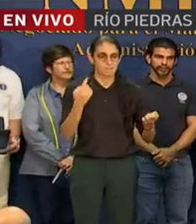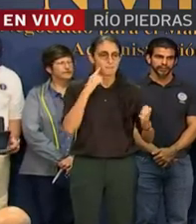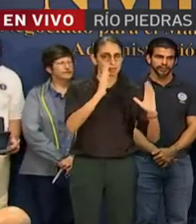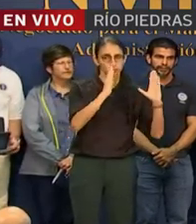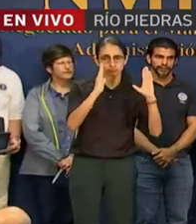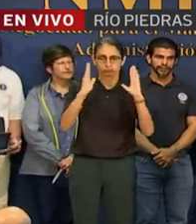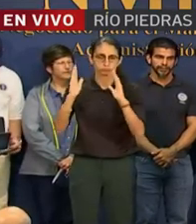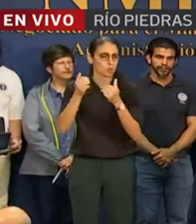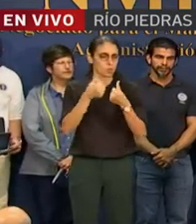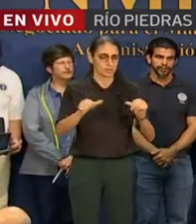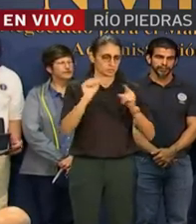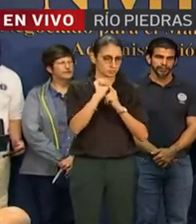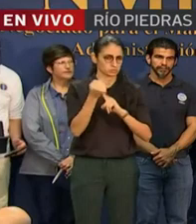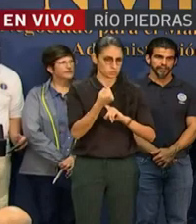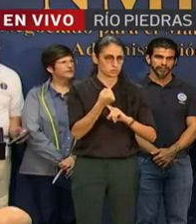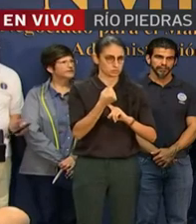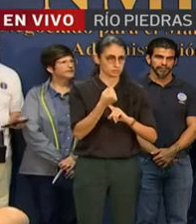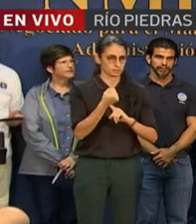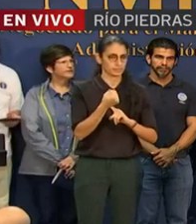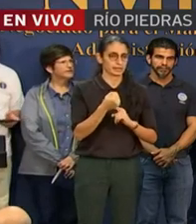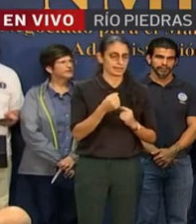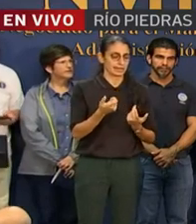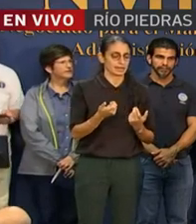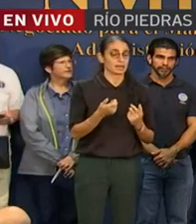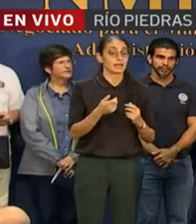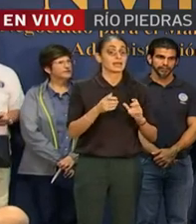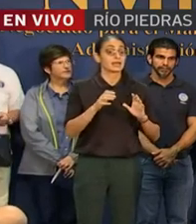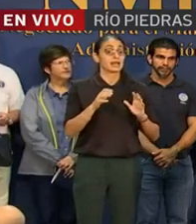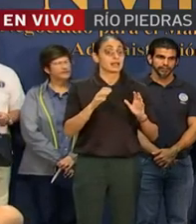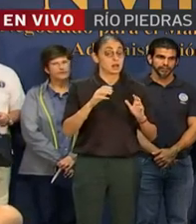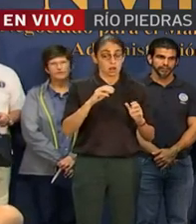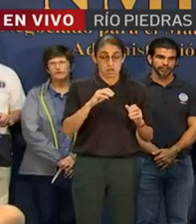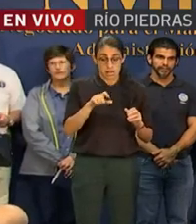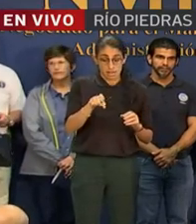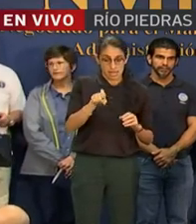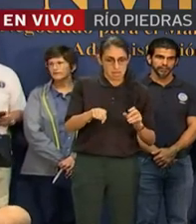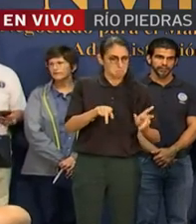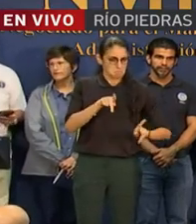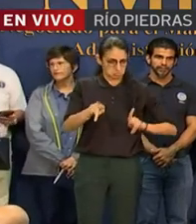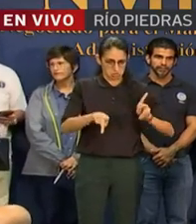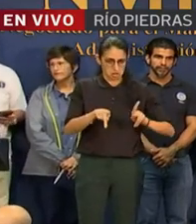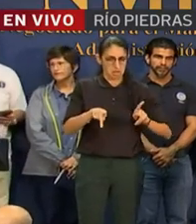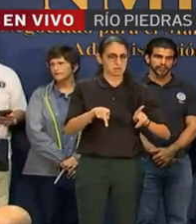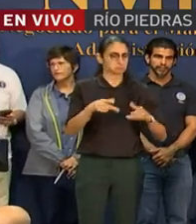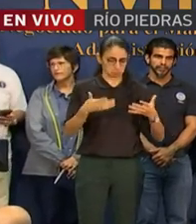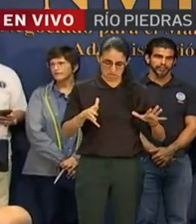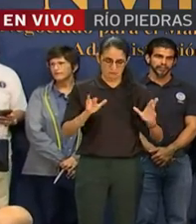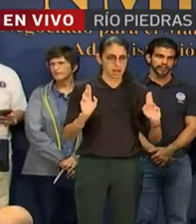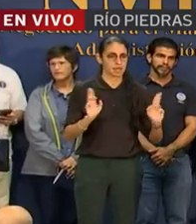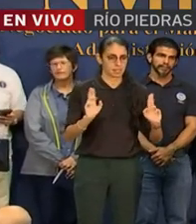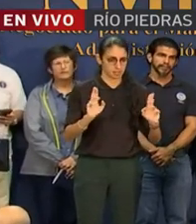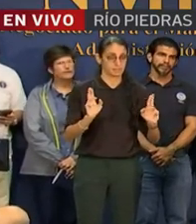LOGÍSTICO CON APOYO CON FEMA